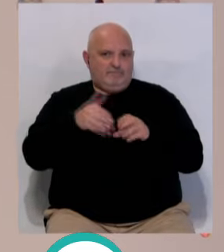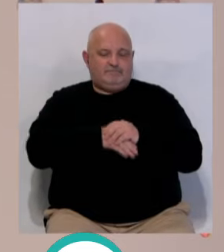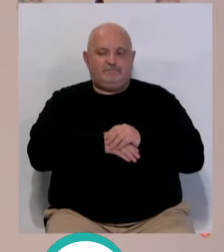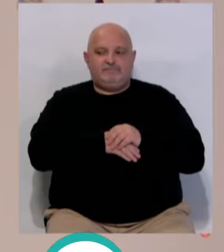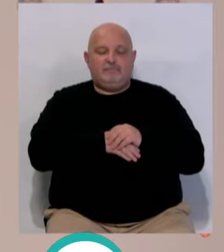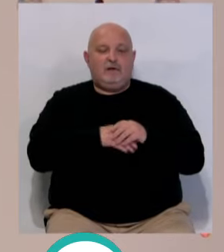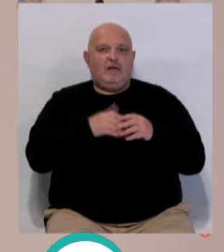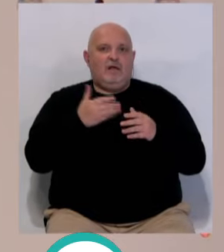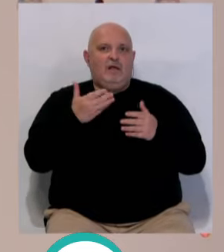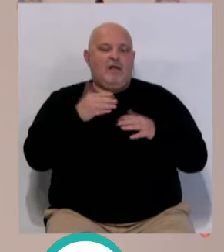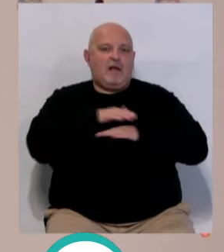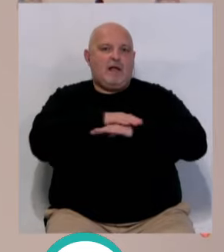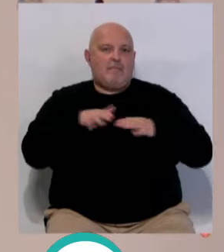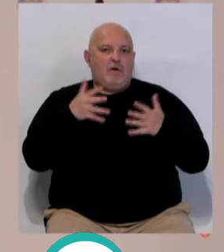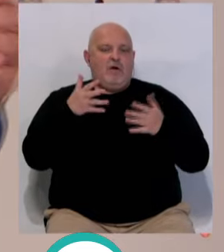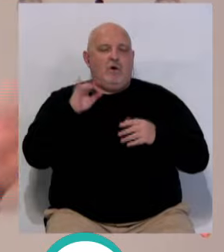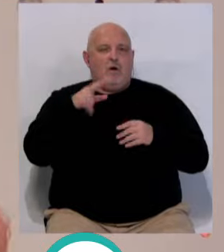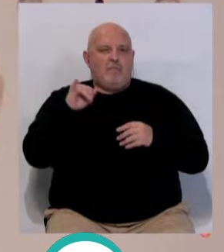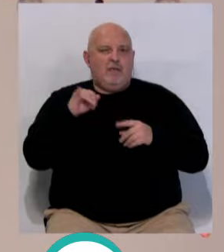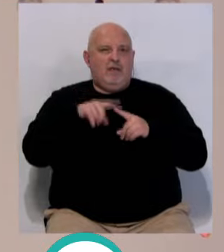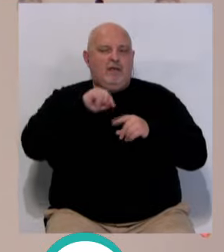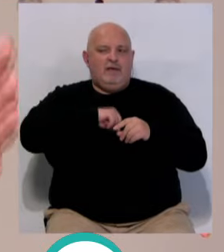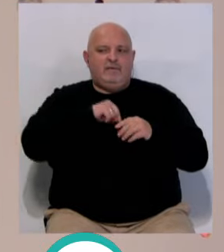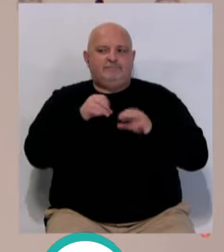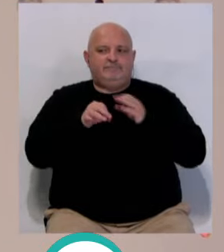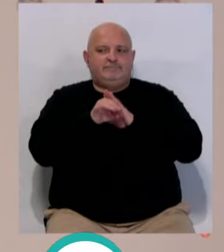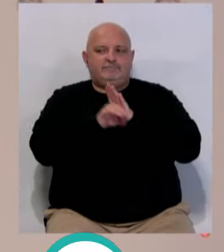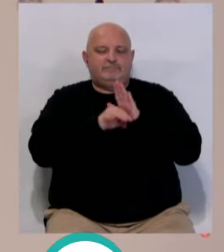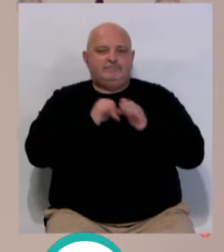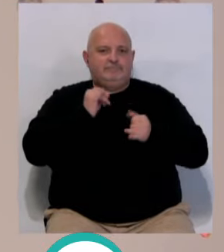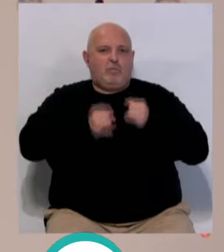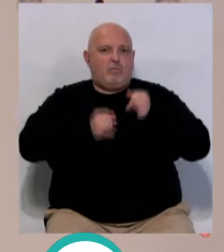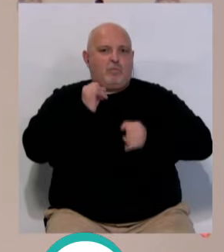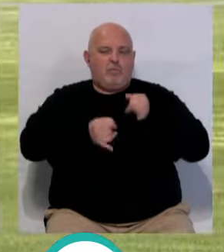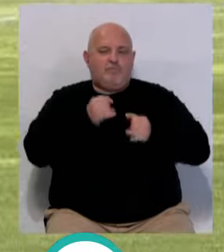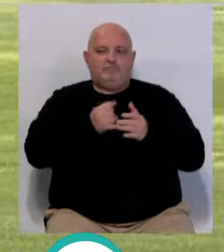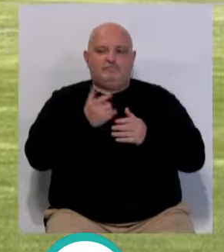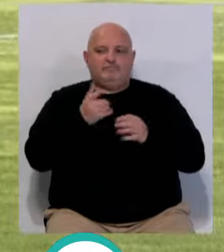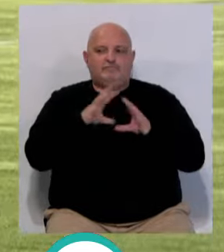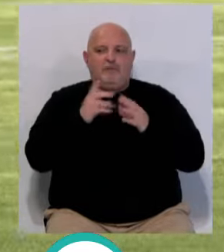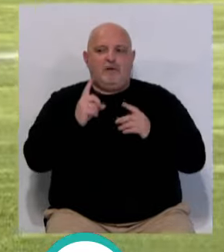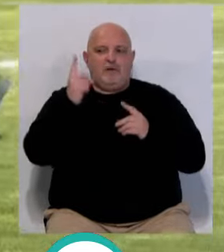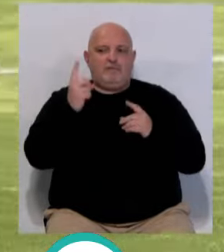campo pesado gui se le queda la bota clavada en el campo y balones por arriba porque lógicamente